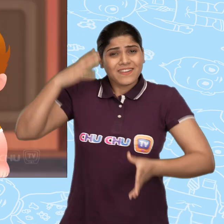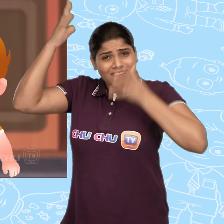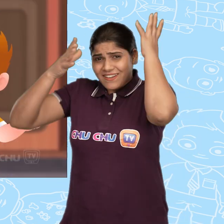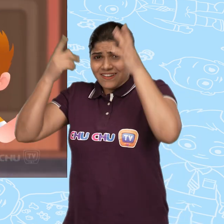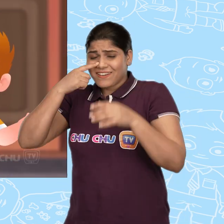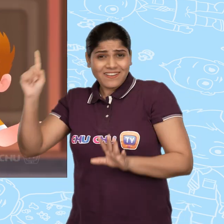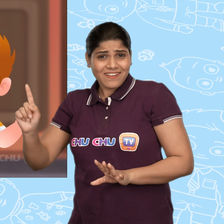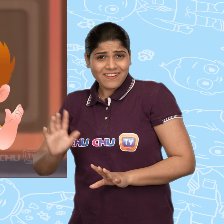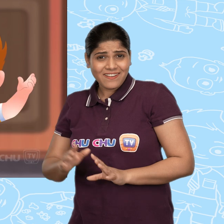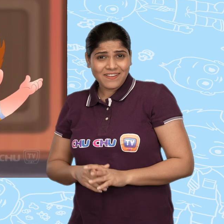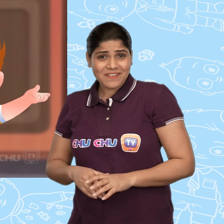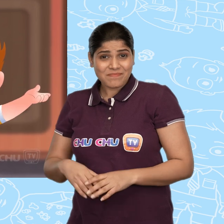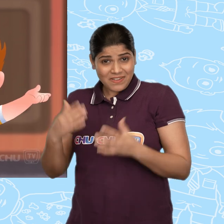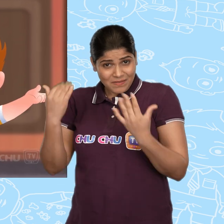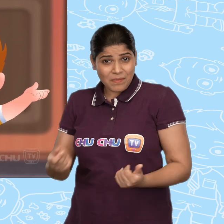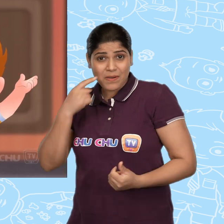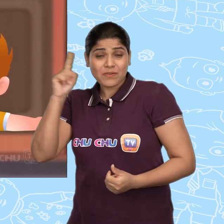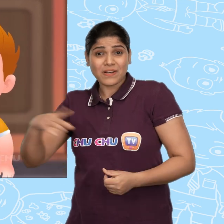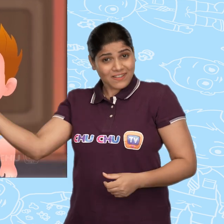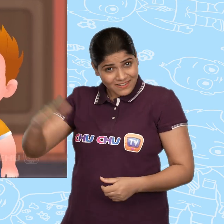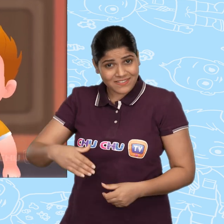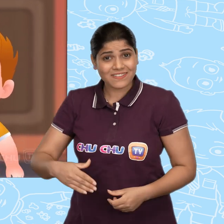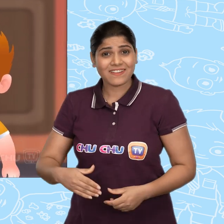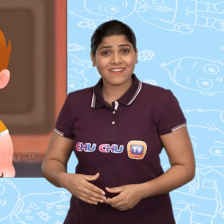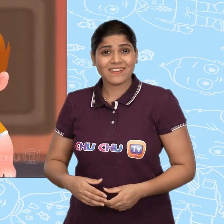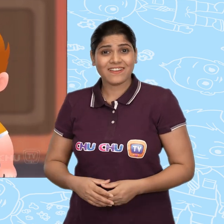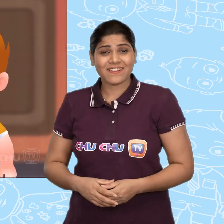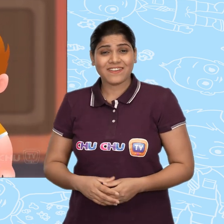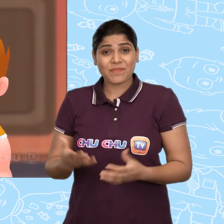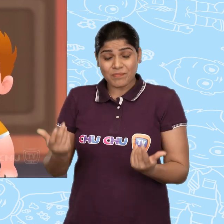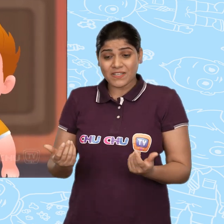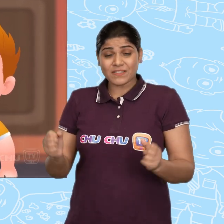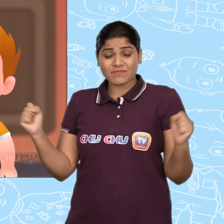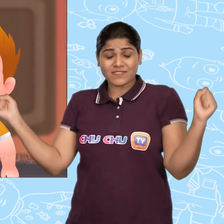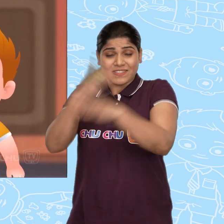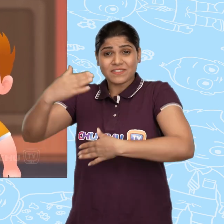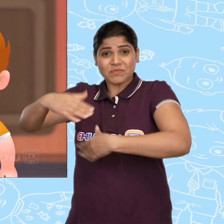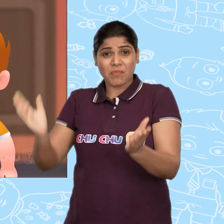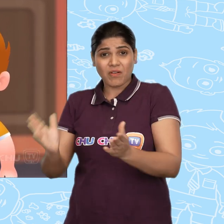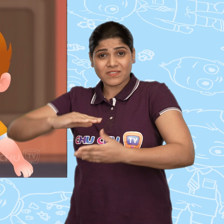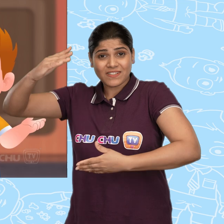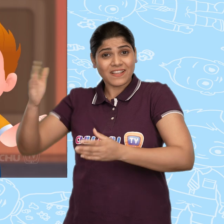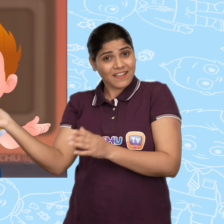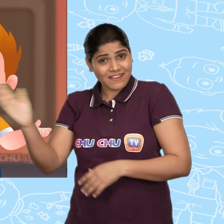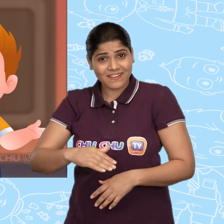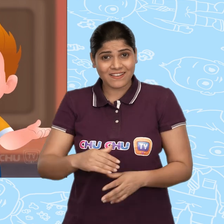फिक्र मत कीजिए माँ मै पापा को बुलाता हूँ. वो अपने जादू का पिटारा ले आयेंगे।